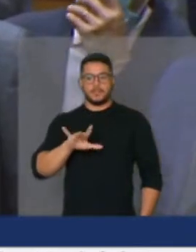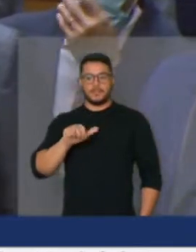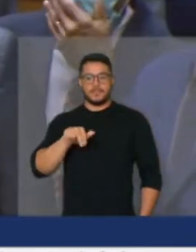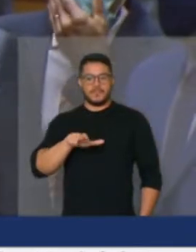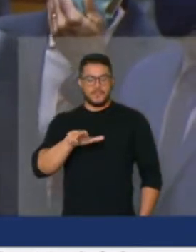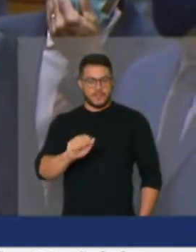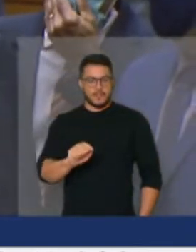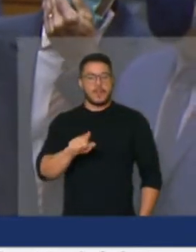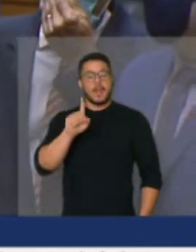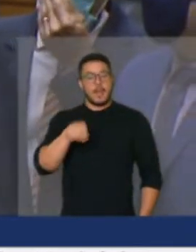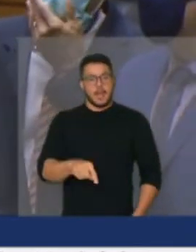COM UM GRUPO DE VEREADORES QUE COMO O MAIORIA DOS PREFEITOS